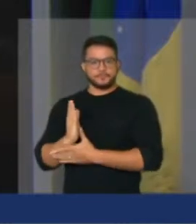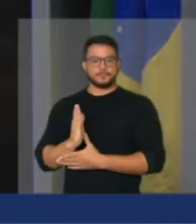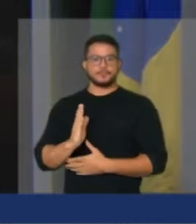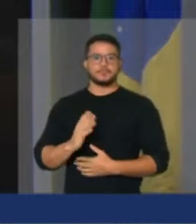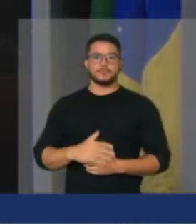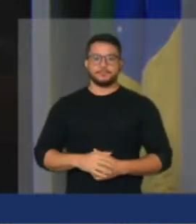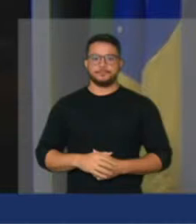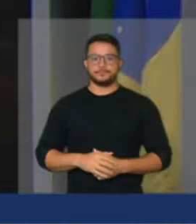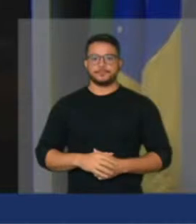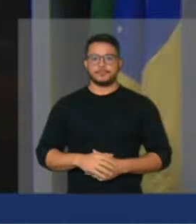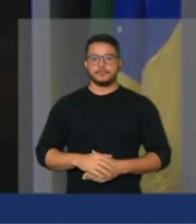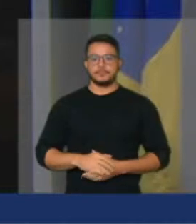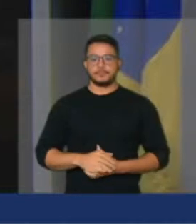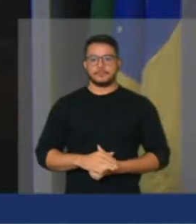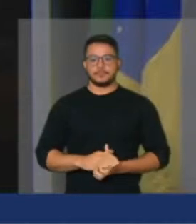1% DO MÊS DE JULHO, MUITO IMPORTANTE TAMBÉM, E